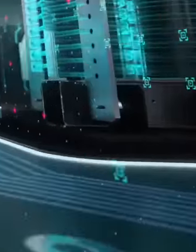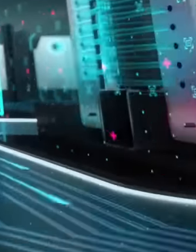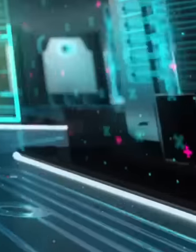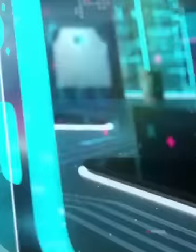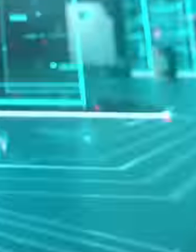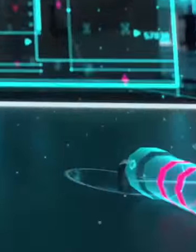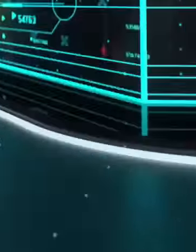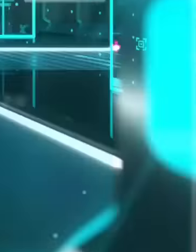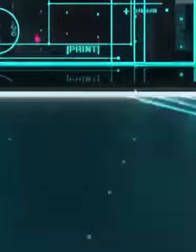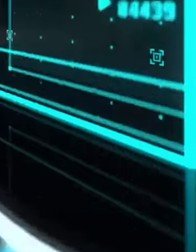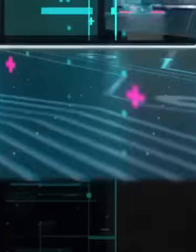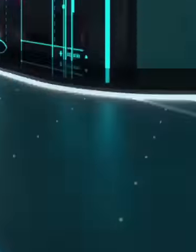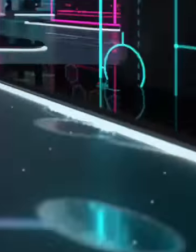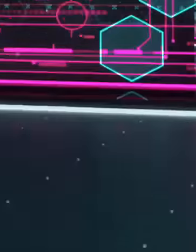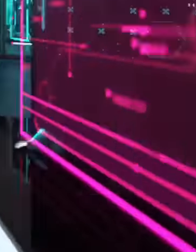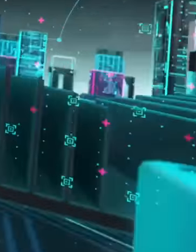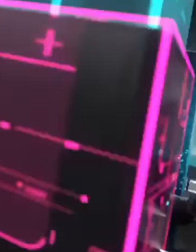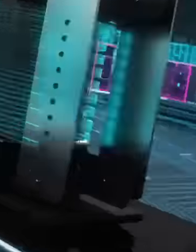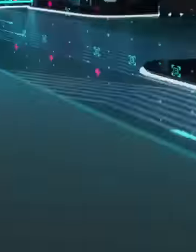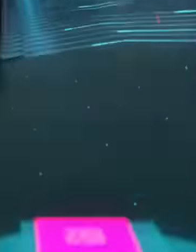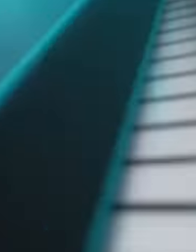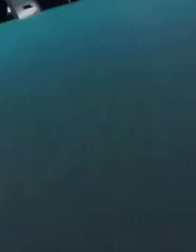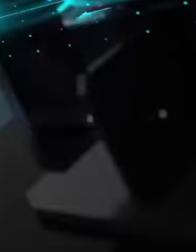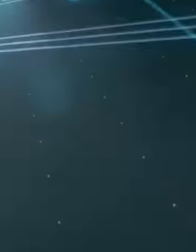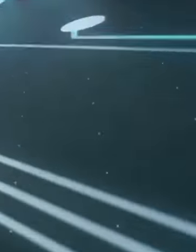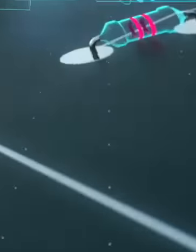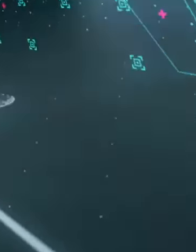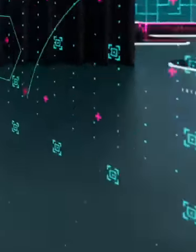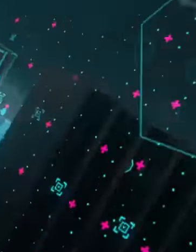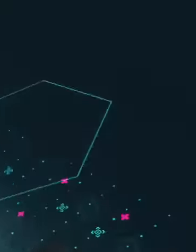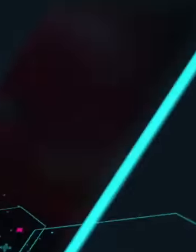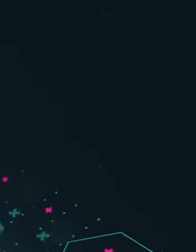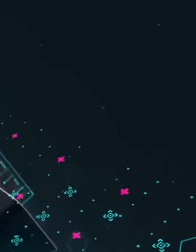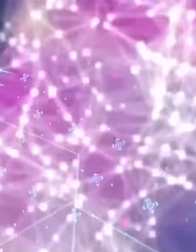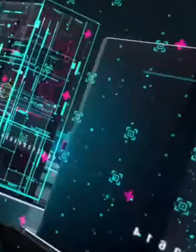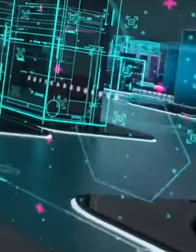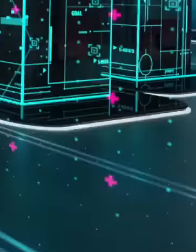de servicios de exportación, IMEX, uno de los principales instrumentos para atraer inversión